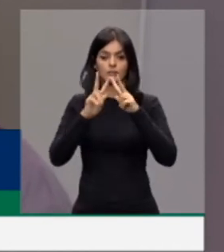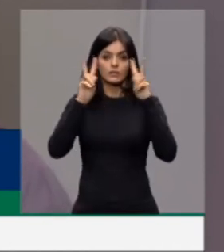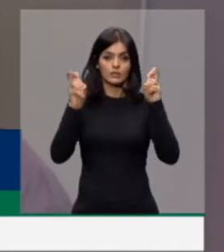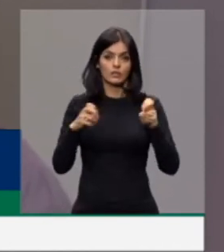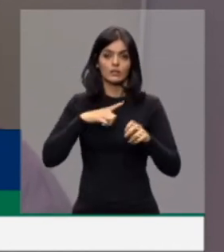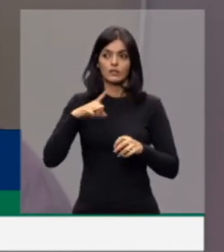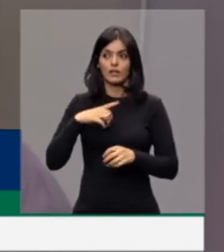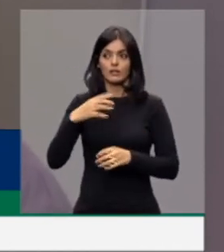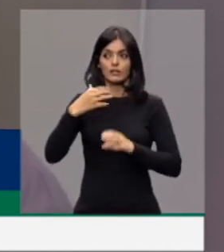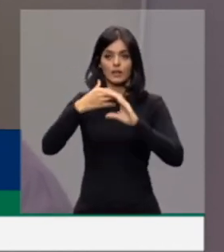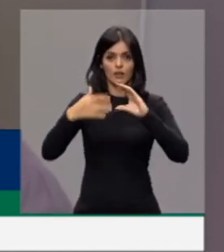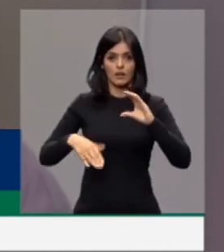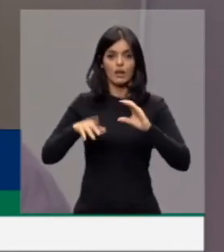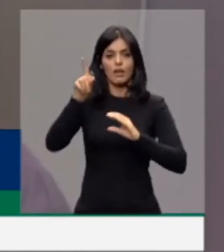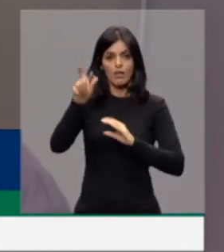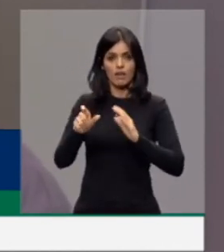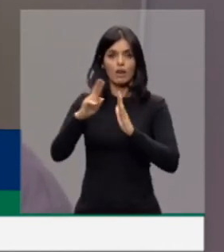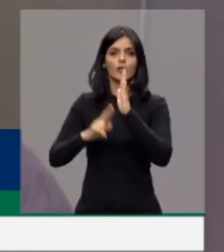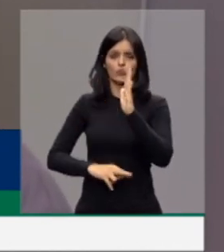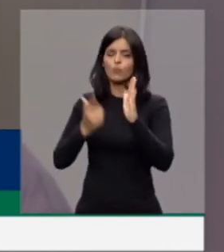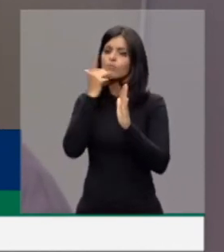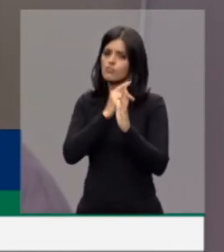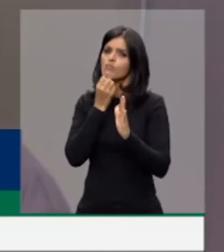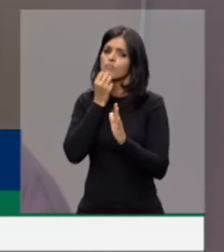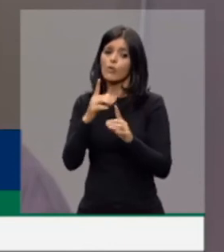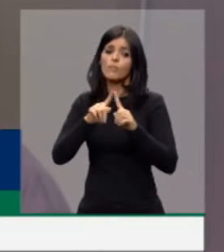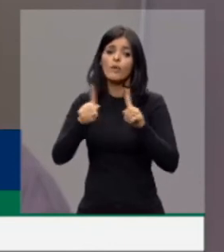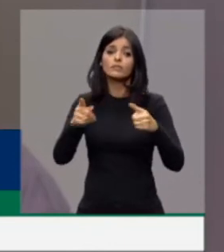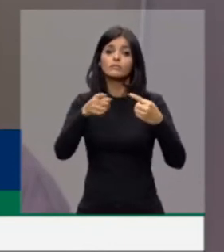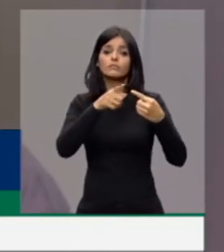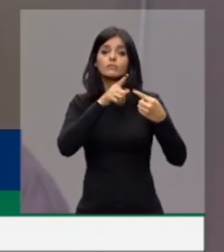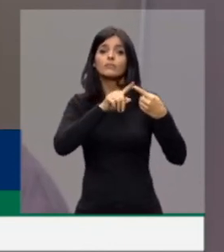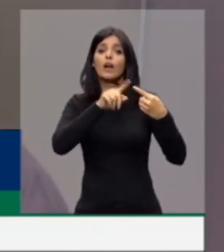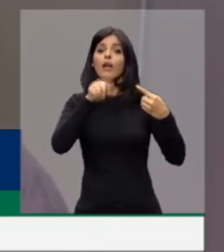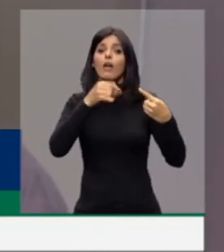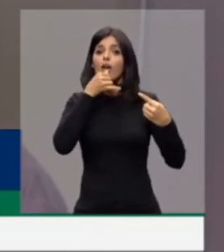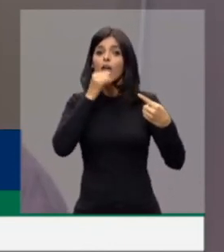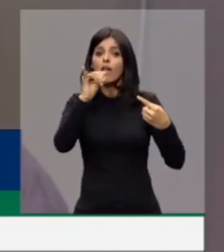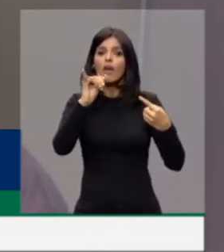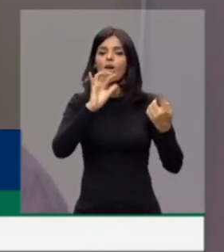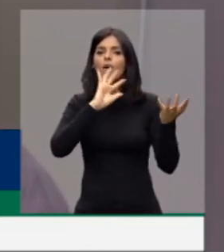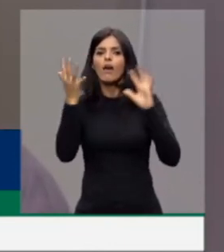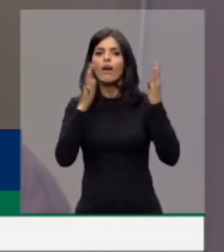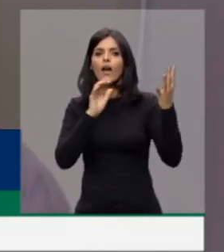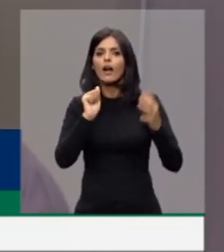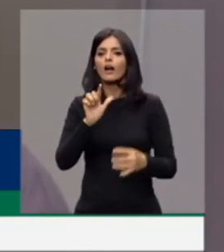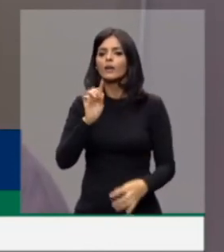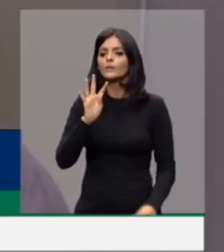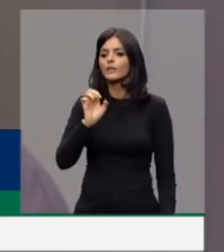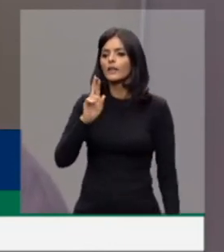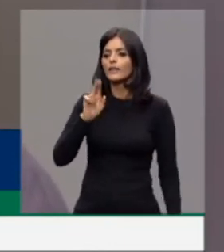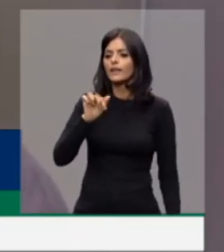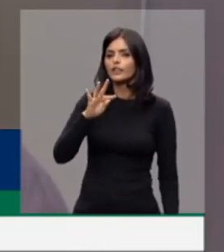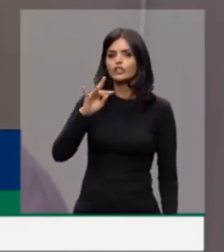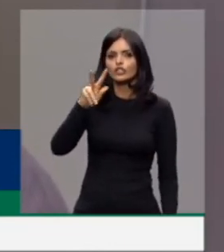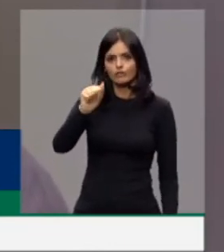TER CHANCE DE DEPOIS EXPOR MELHOR, MAS SÃO TRÊS OS MOTIVOS EM RELAÇÃO A ISSO, EMBORA NENHUM DOS ASPECTOS O RELATOR TENHA AVANÇADO, MAS O